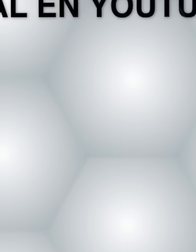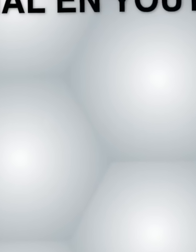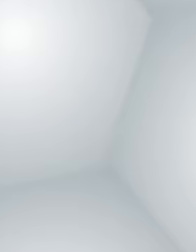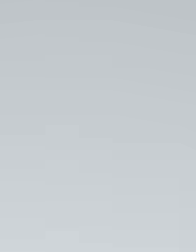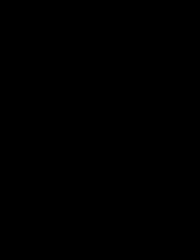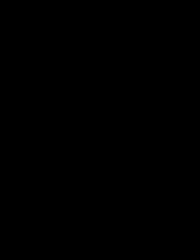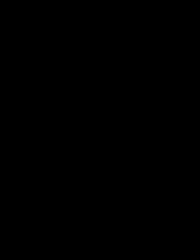[Música]